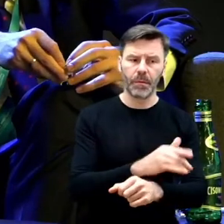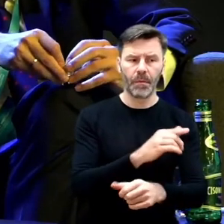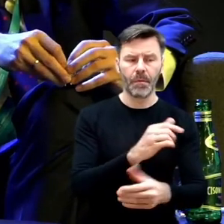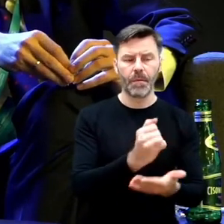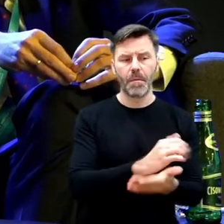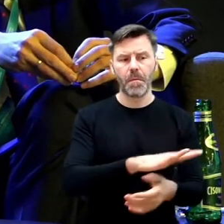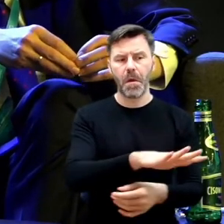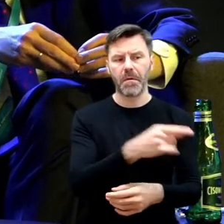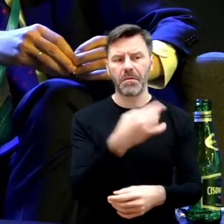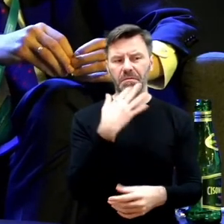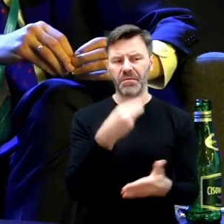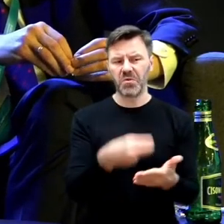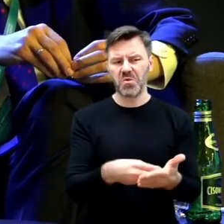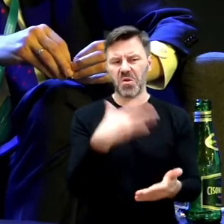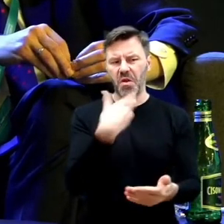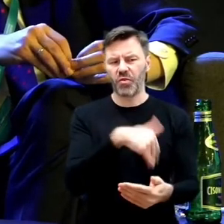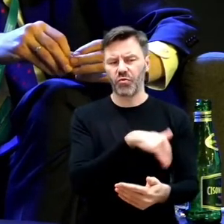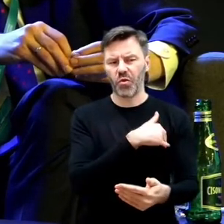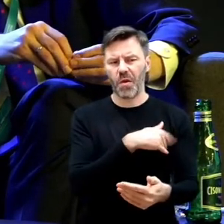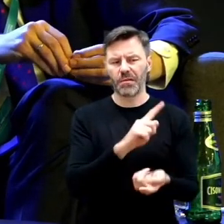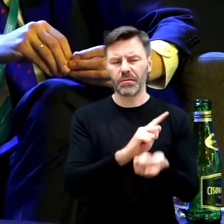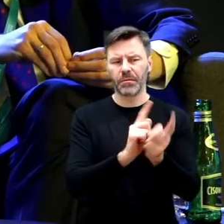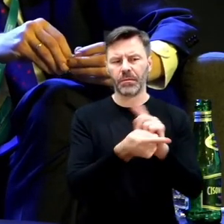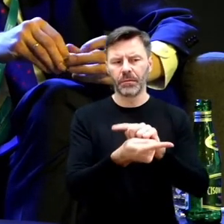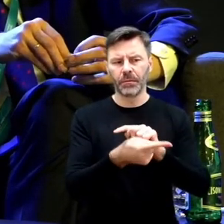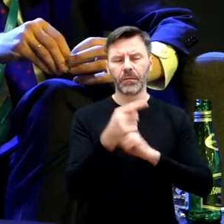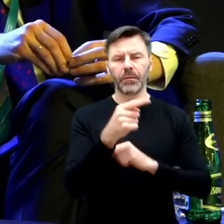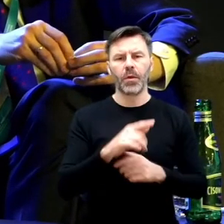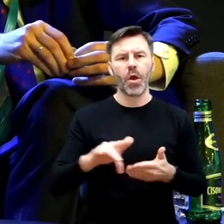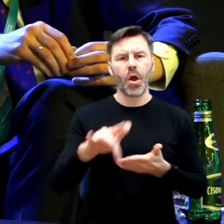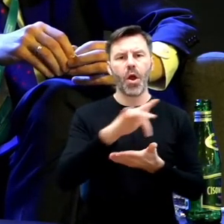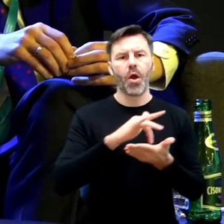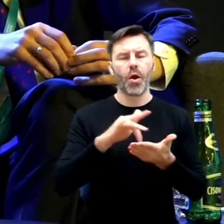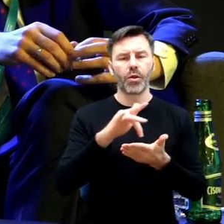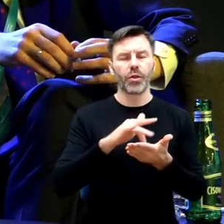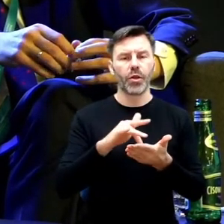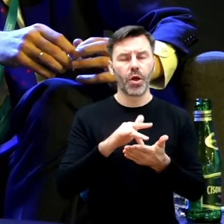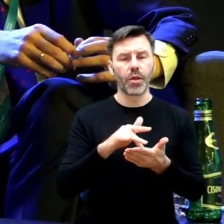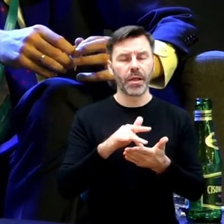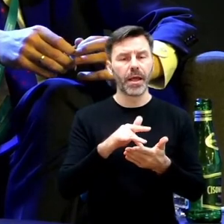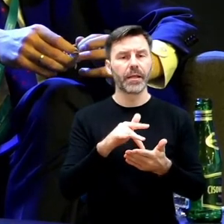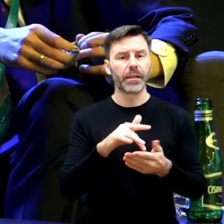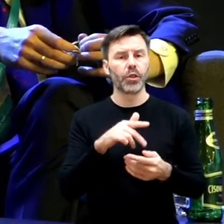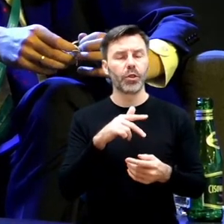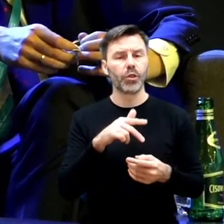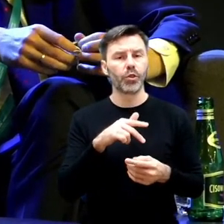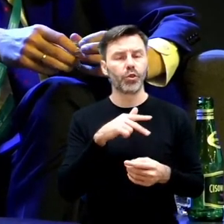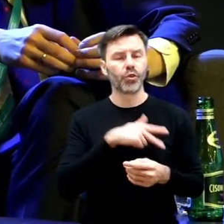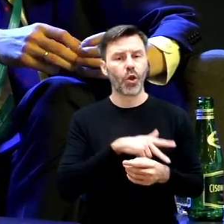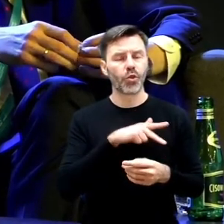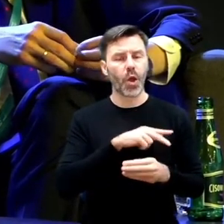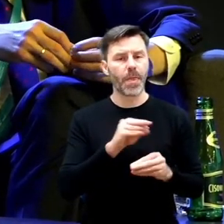że w tym budynku zrobią ośrodek socjoterapii dla trudnych dziewczą, bo to się lepiej opłaca, więcej subwencji jest.